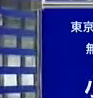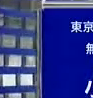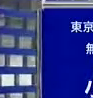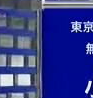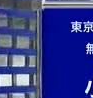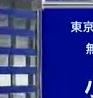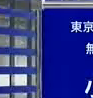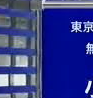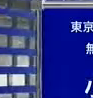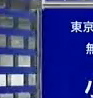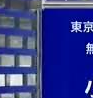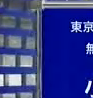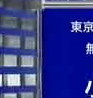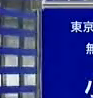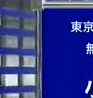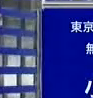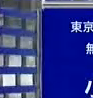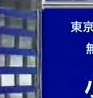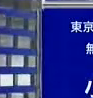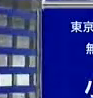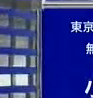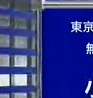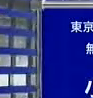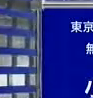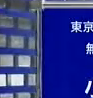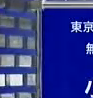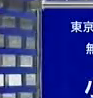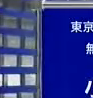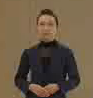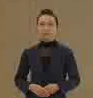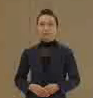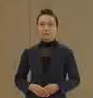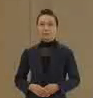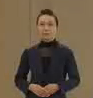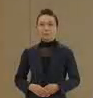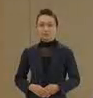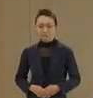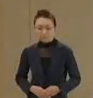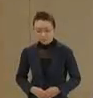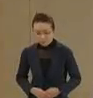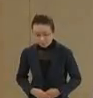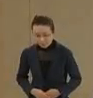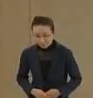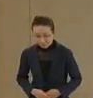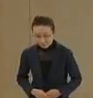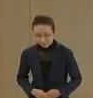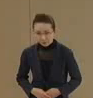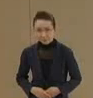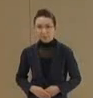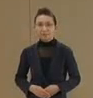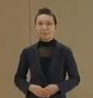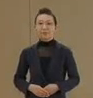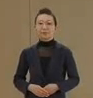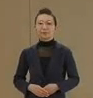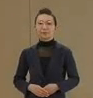小池あきらさんの政見放送です